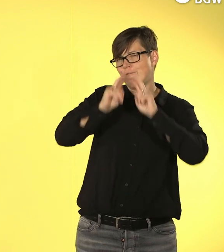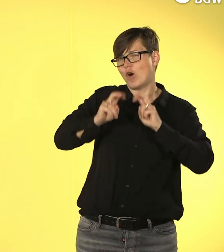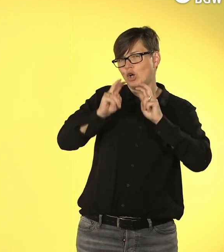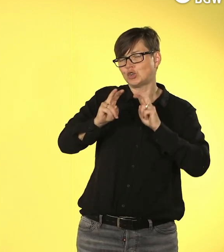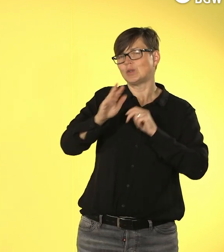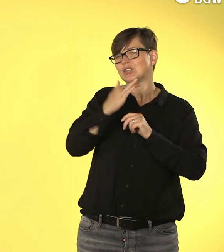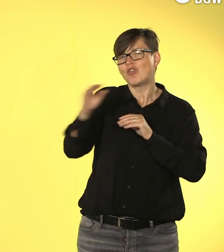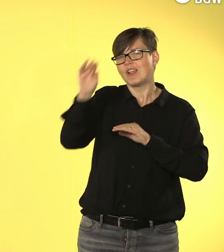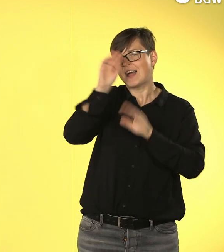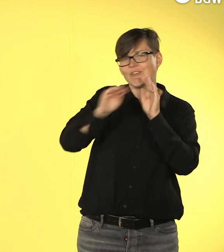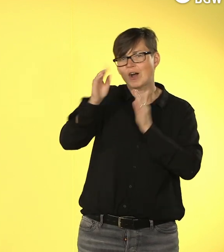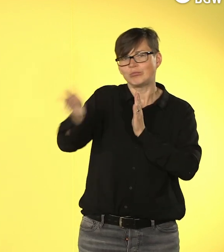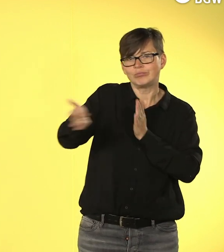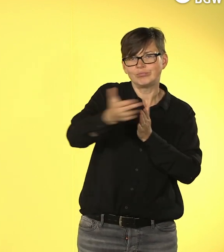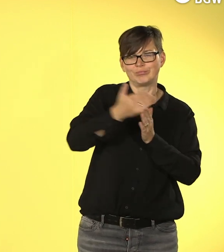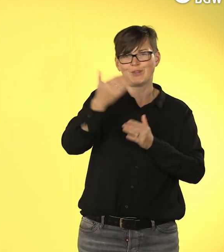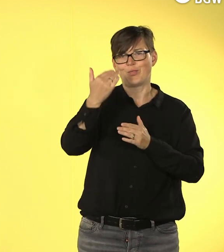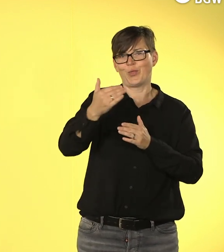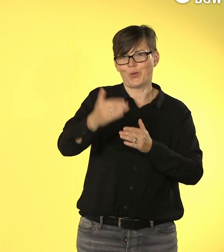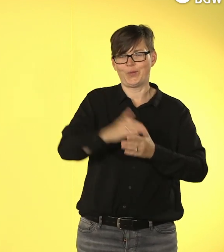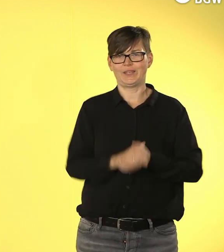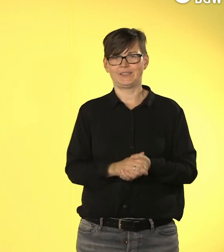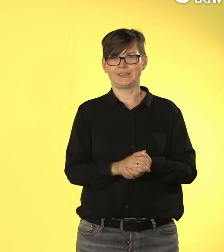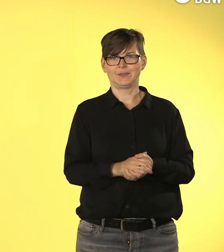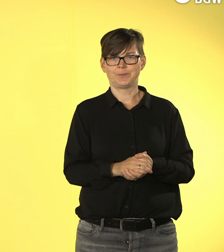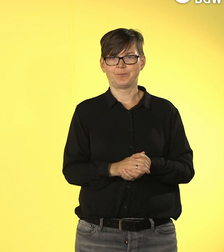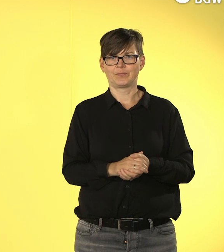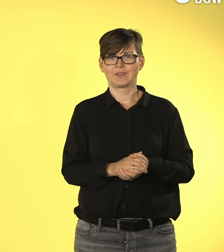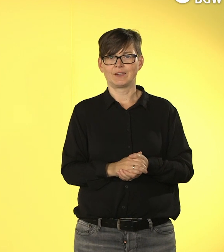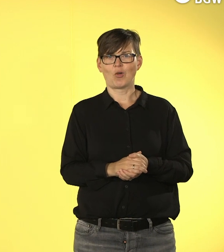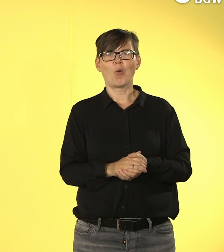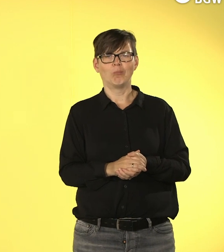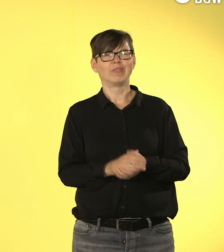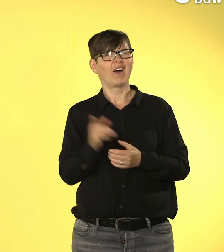Die jüngere Generation wird nicht so sehr erforscht als die ältere.